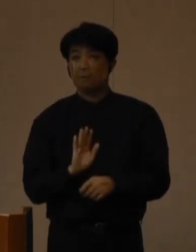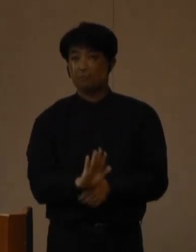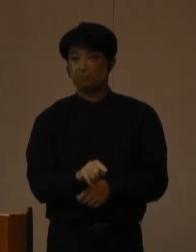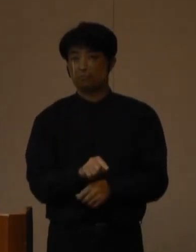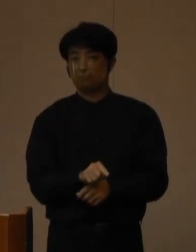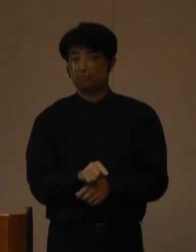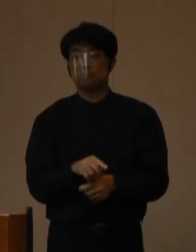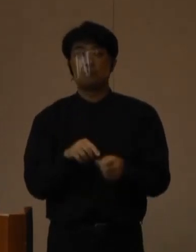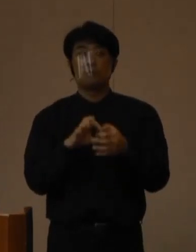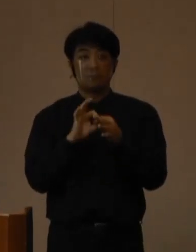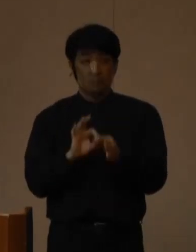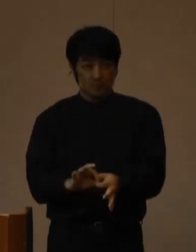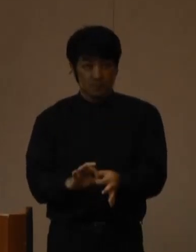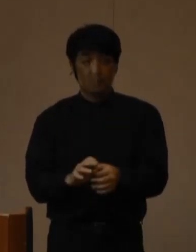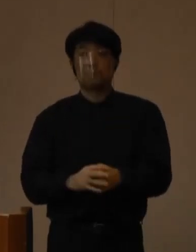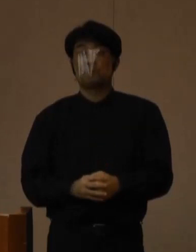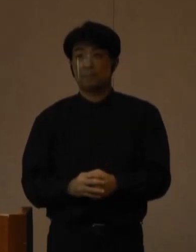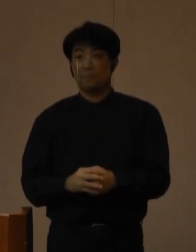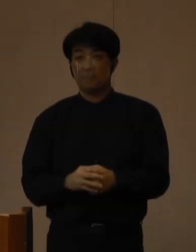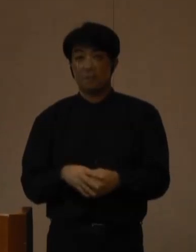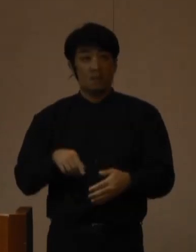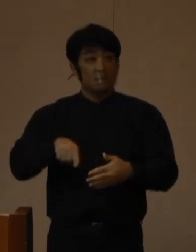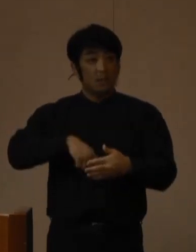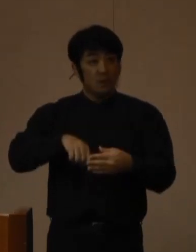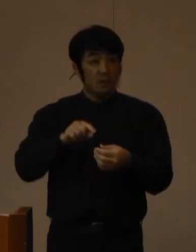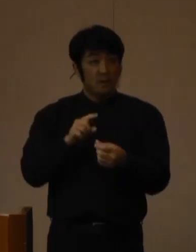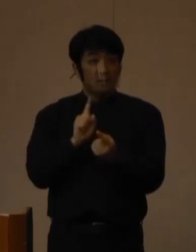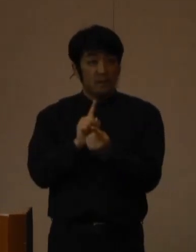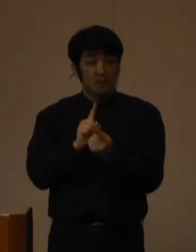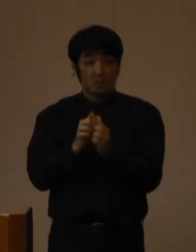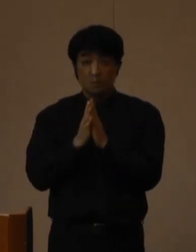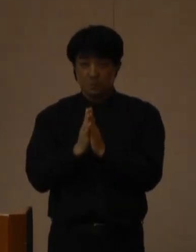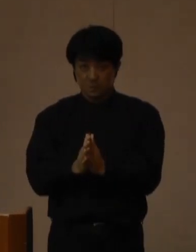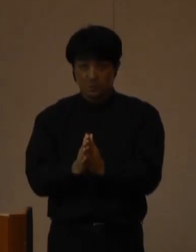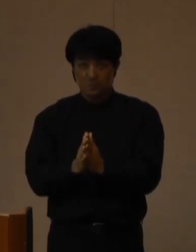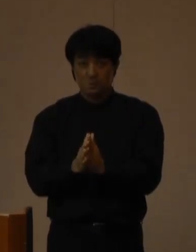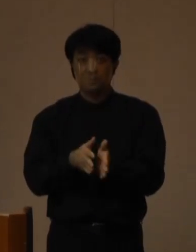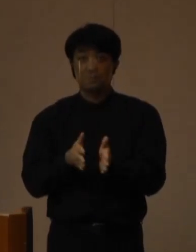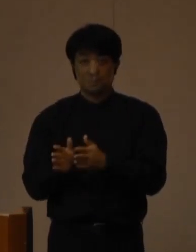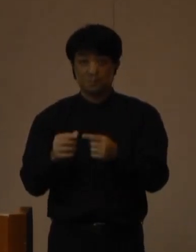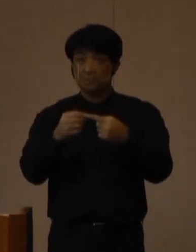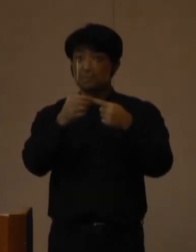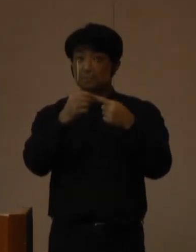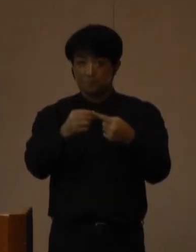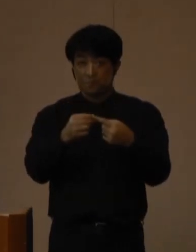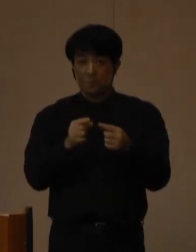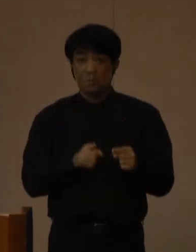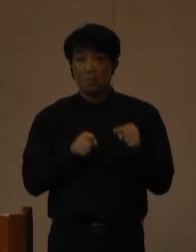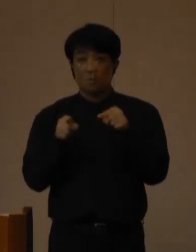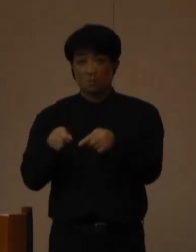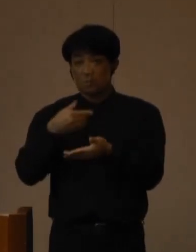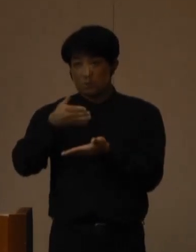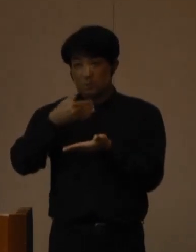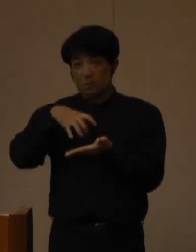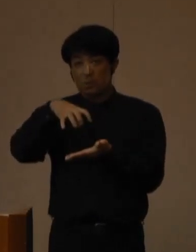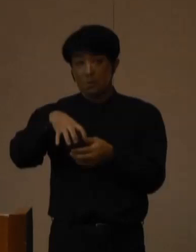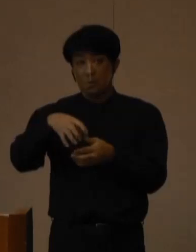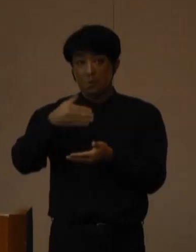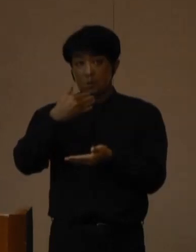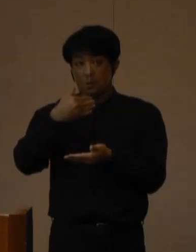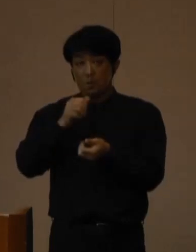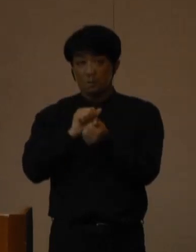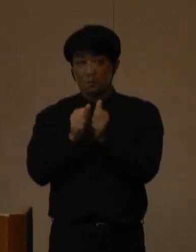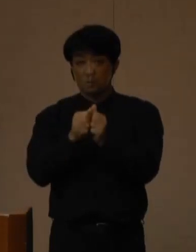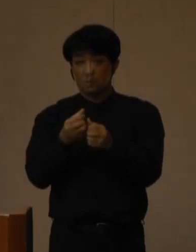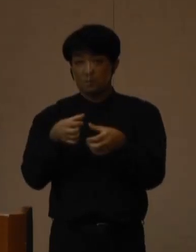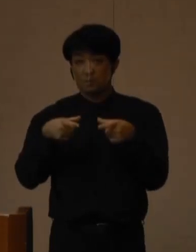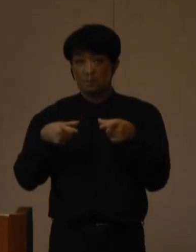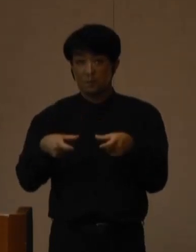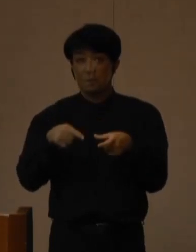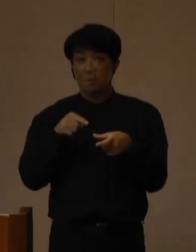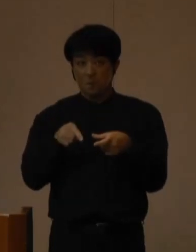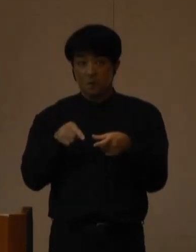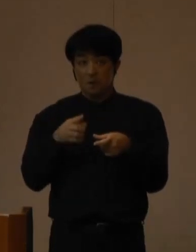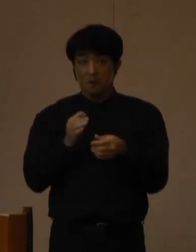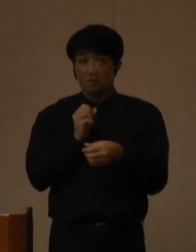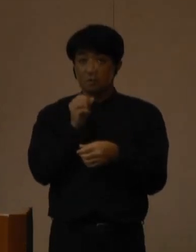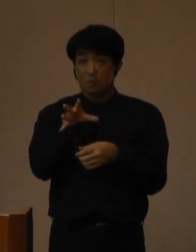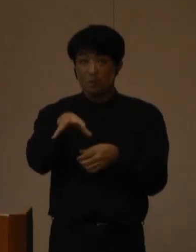次のような対策の徹底をお願いします。 まず、１つめ、GoToイート食事券については、テイクアウト又はデリバリーでの活用とすること。